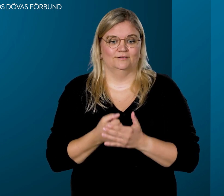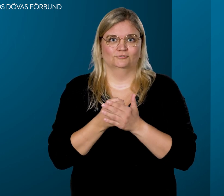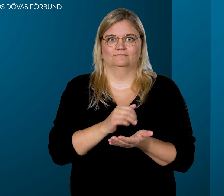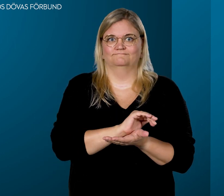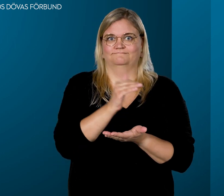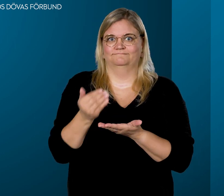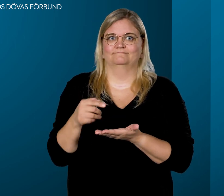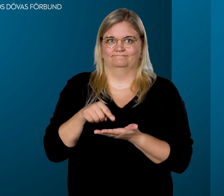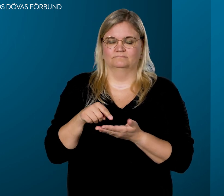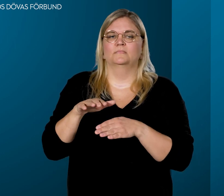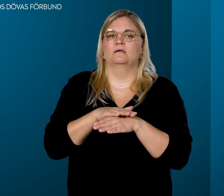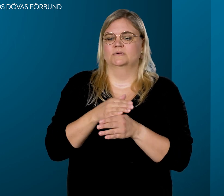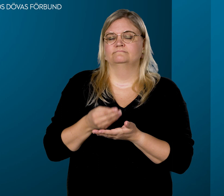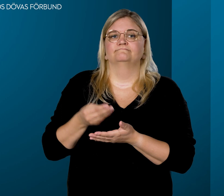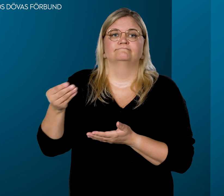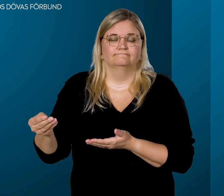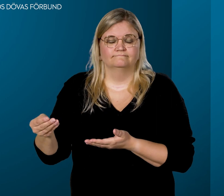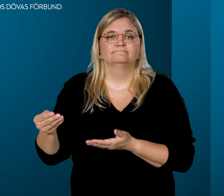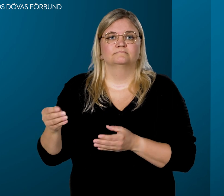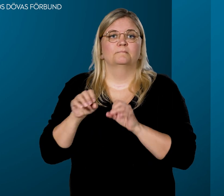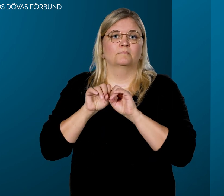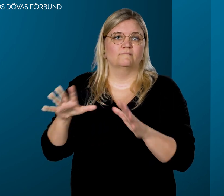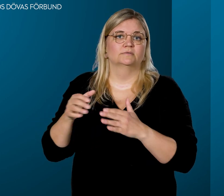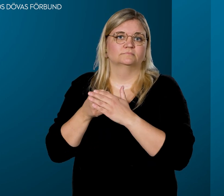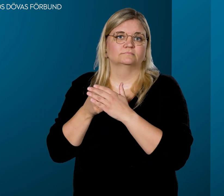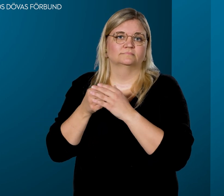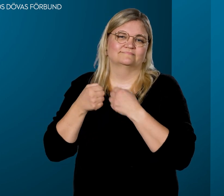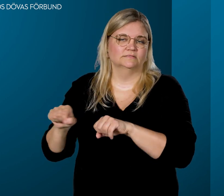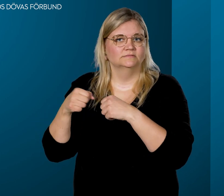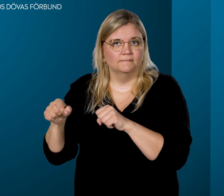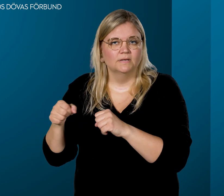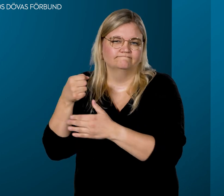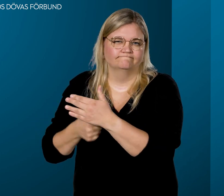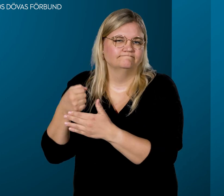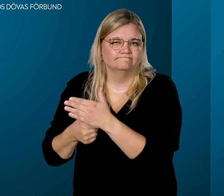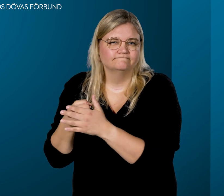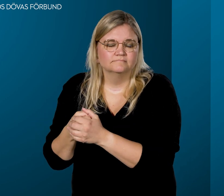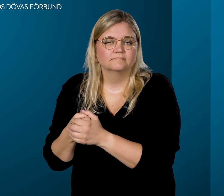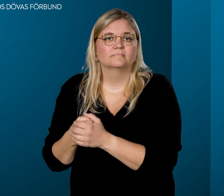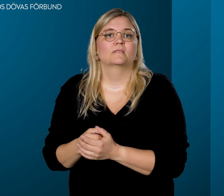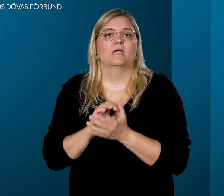Donationsmedlen används bland annat till påverkansarbete,